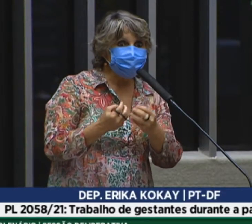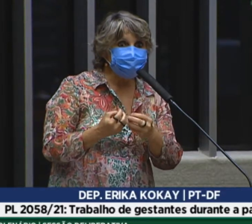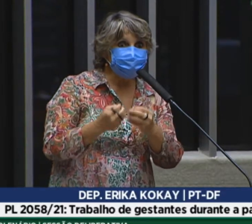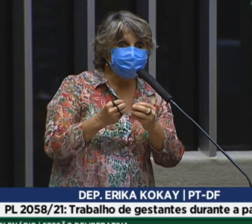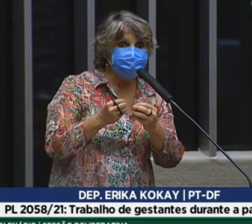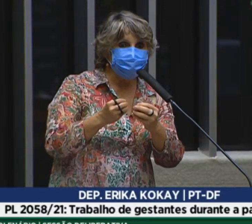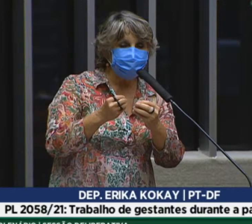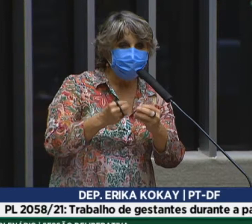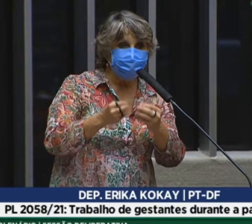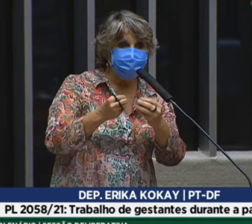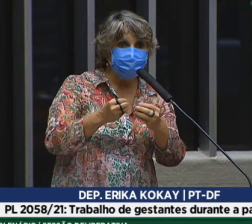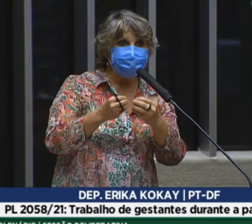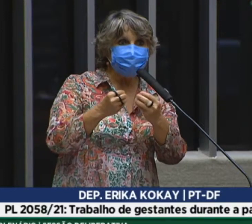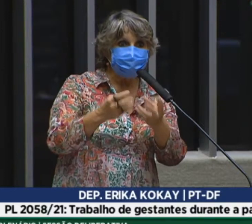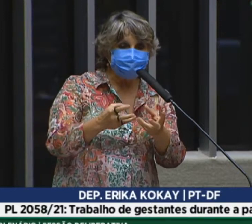ATINGIDO DE FORMA MUITO INTENSA PELA COVID-19, É